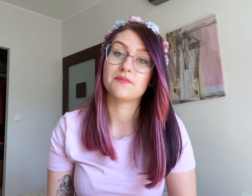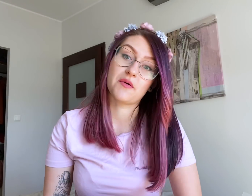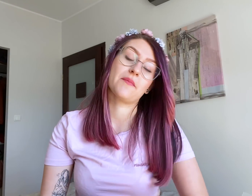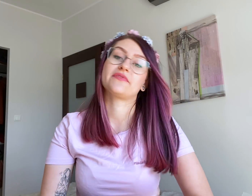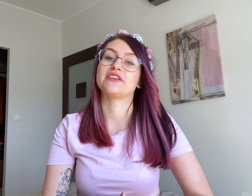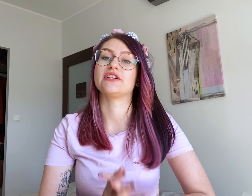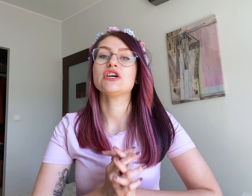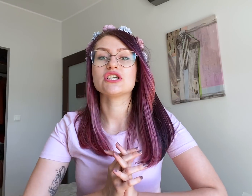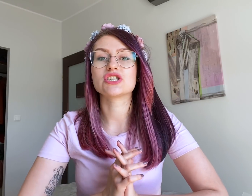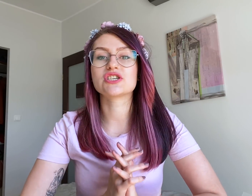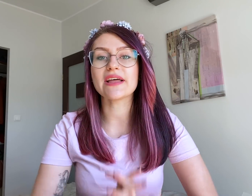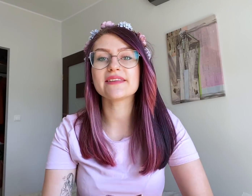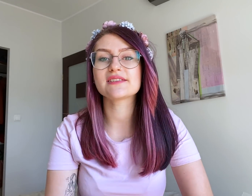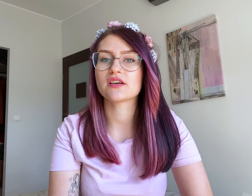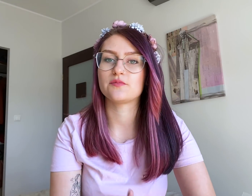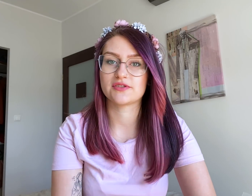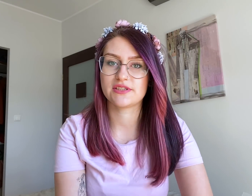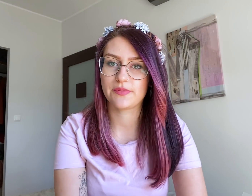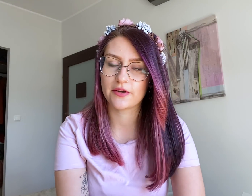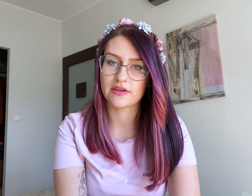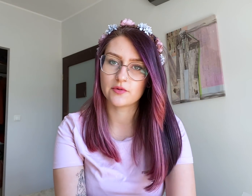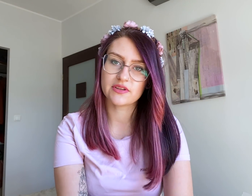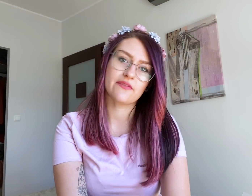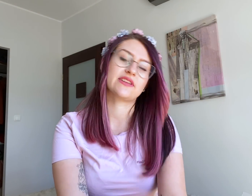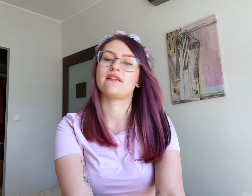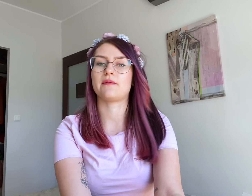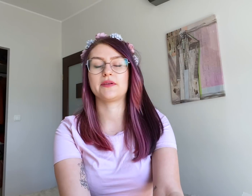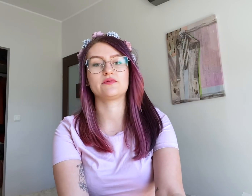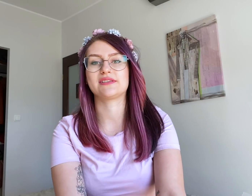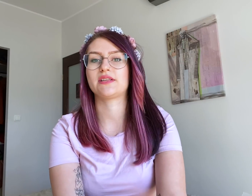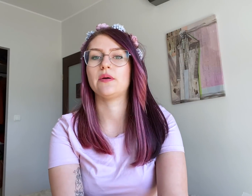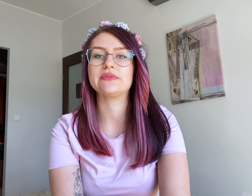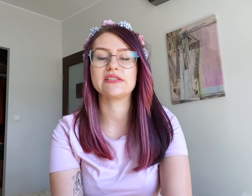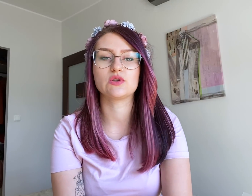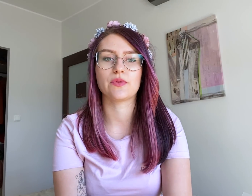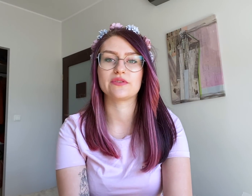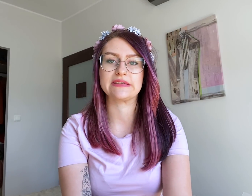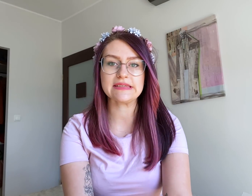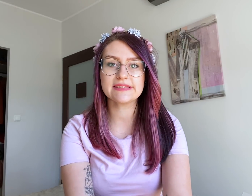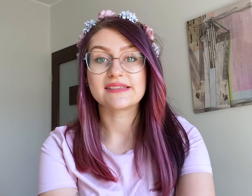Nie miałam wtedy żadnej znajomości PJM-u. Nawet alfabetu nie znałam. Nic, zupełnie nic.